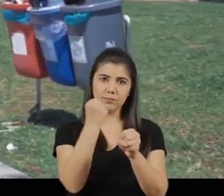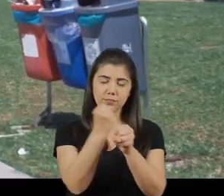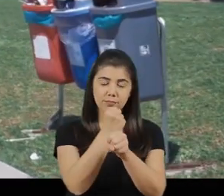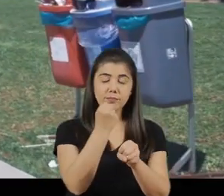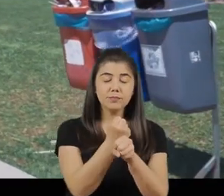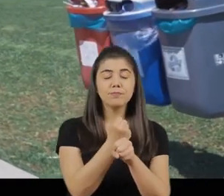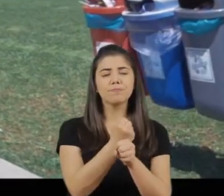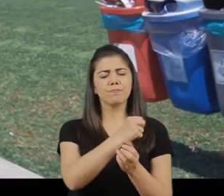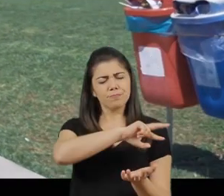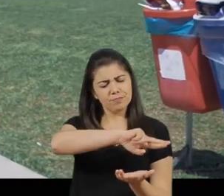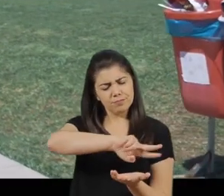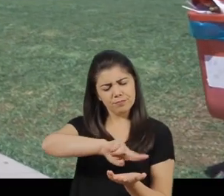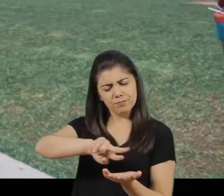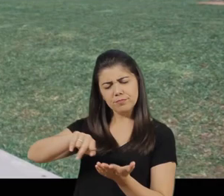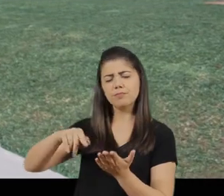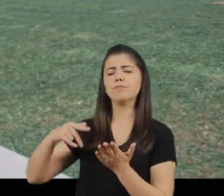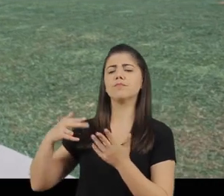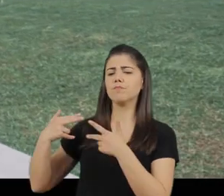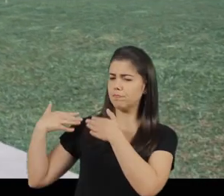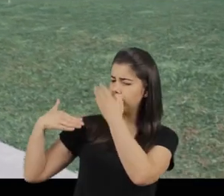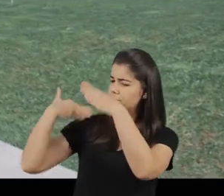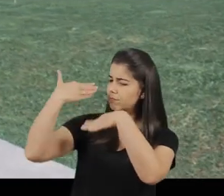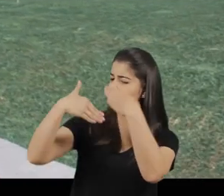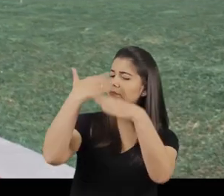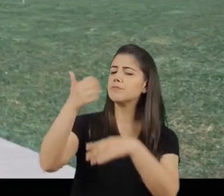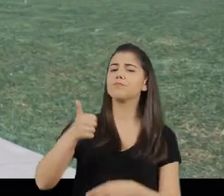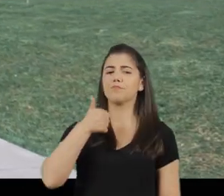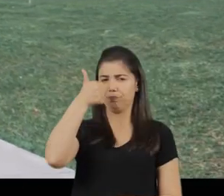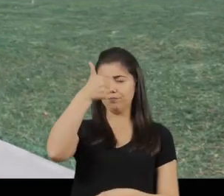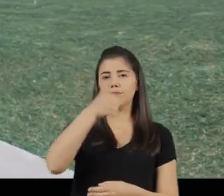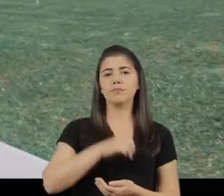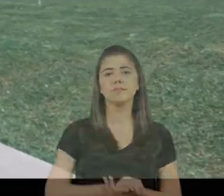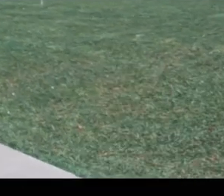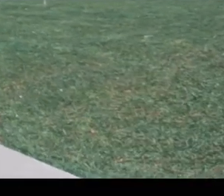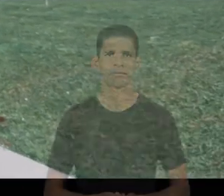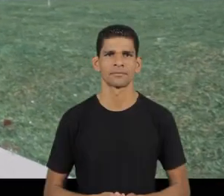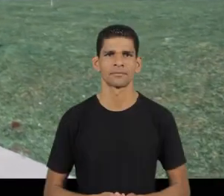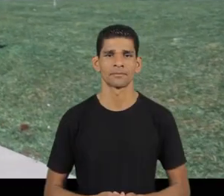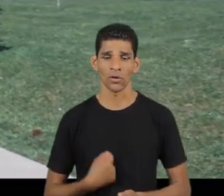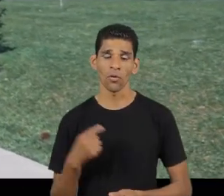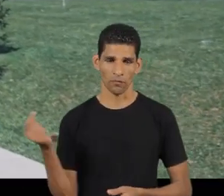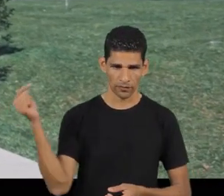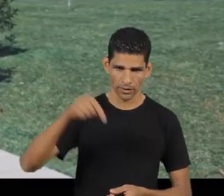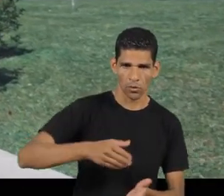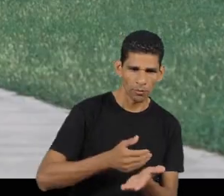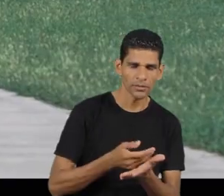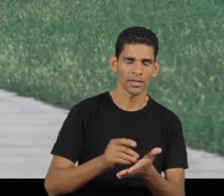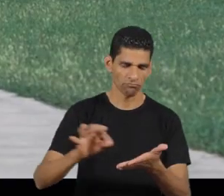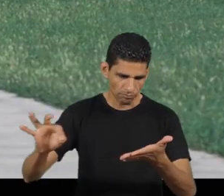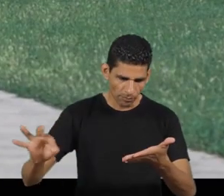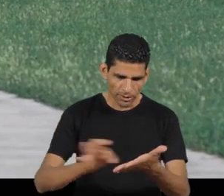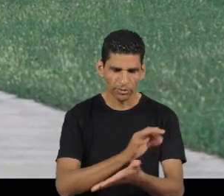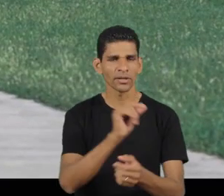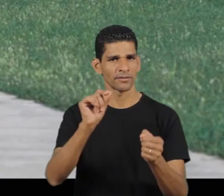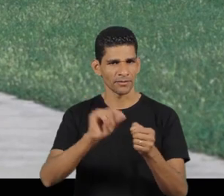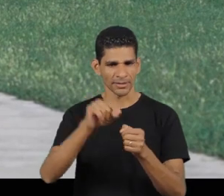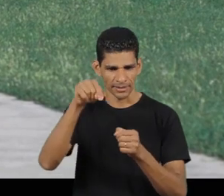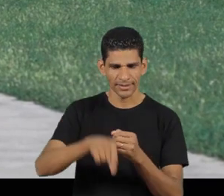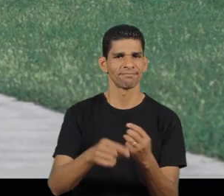Então várias coisas, acho que houve bastante mudança quando eu vim aqui pra fazer a minha matrícula